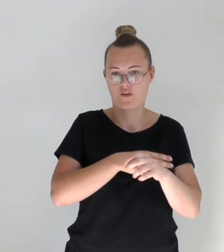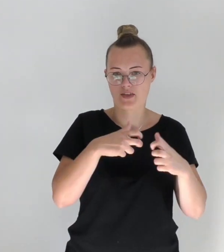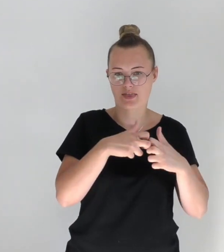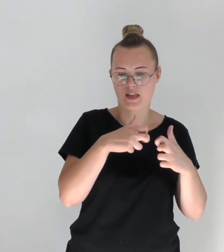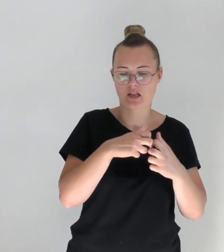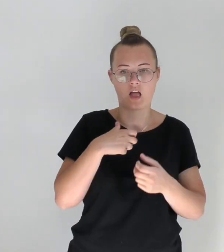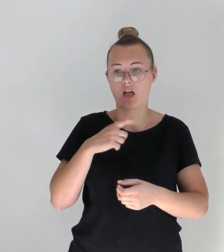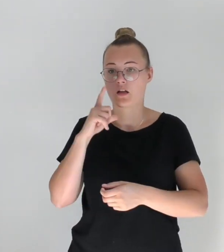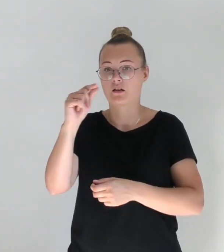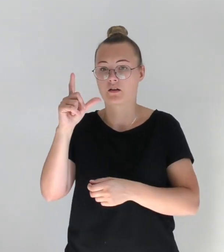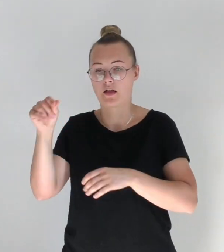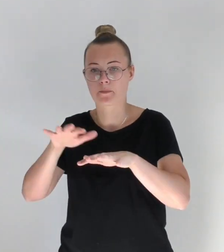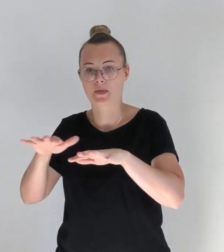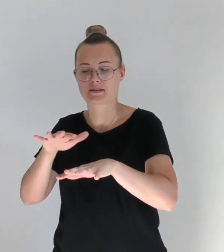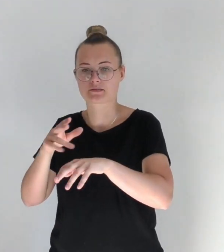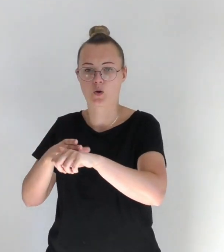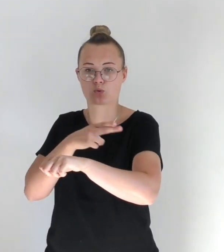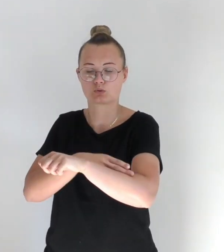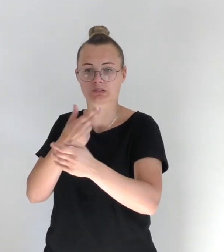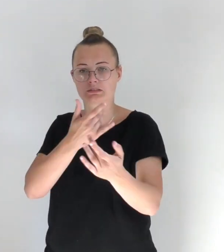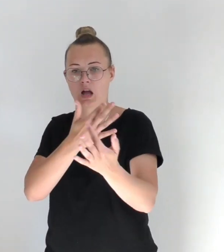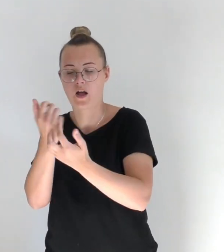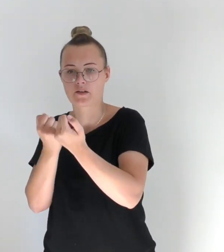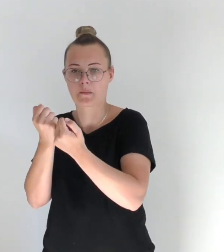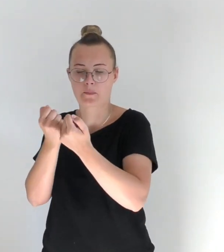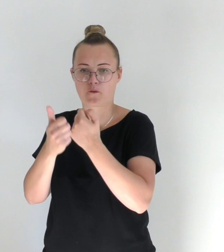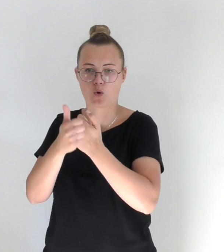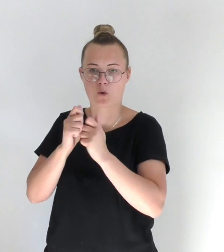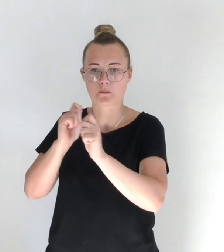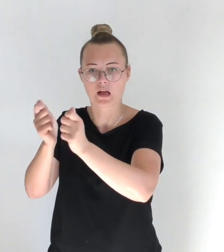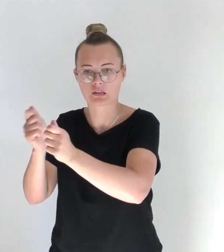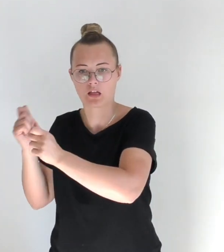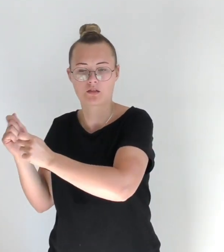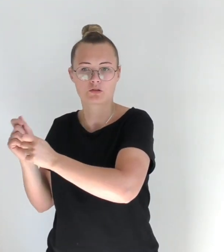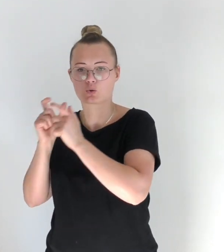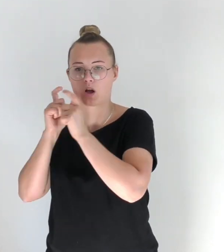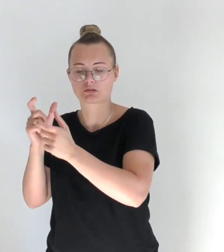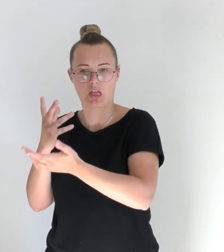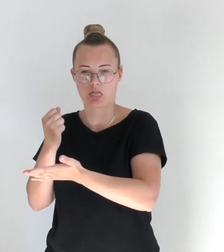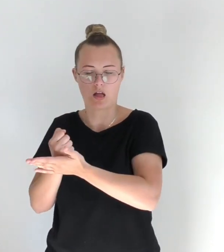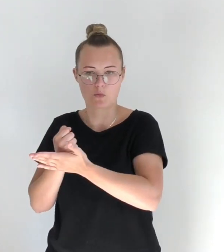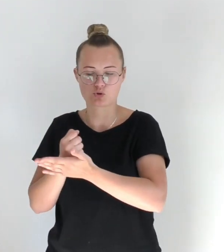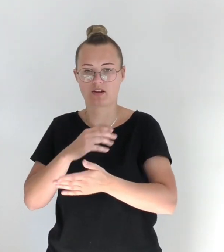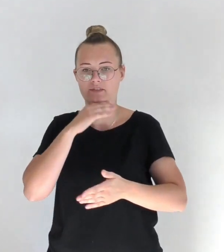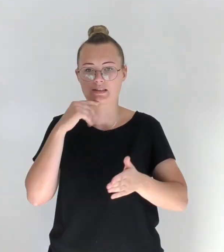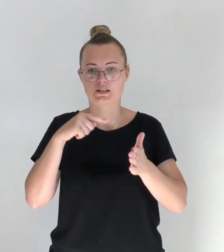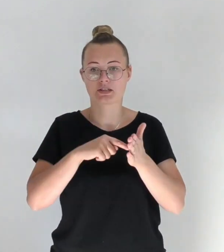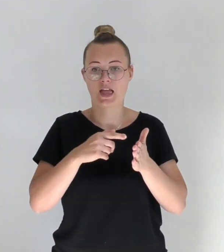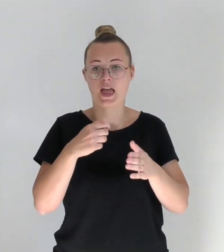które pozwalają na załatwienie sprawy bez konieczności wizyty w urzędzie